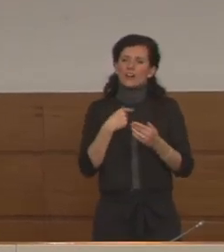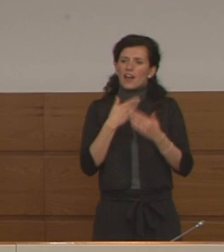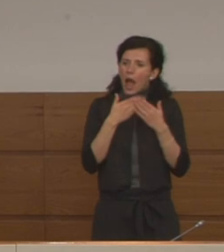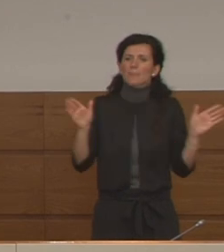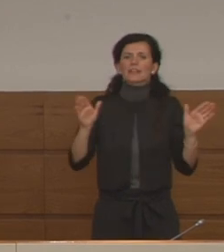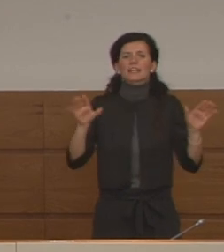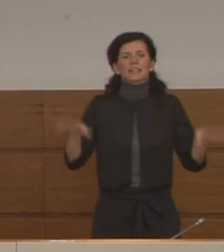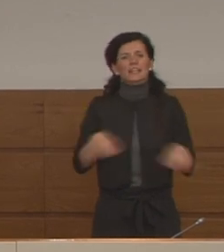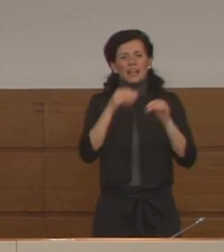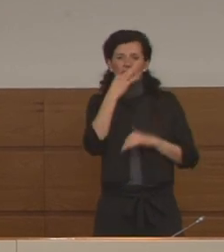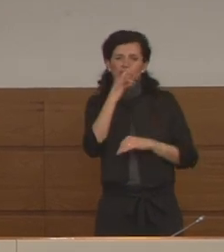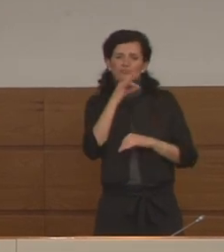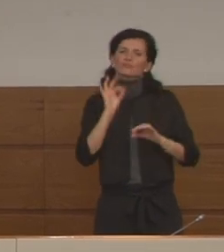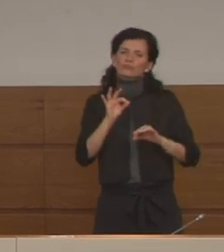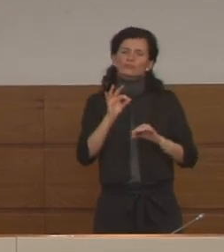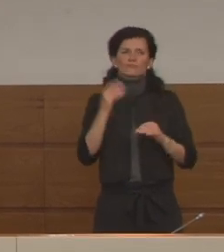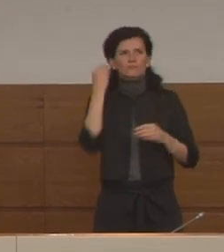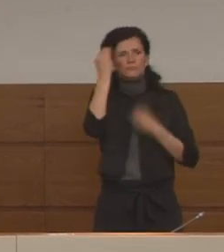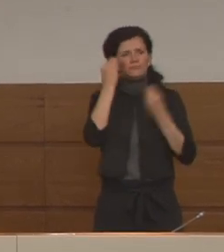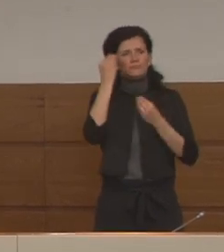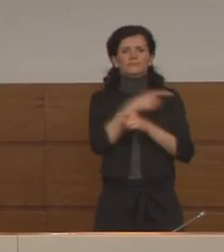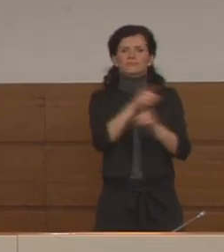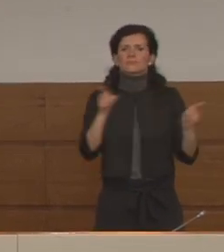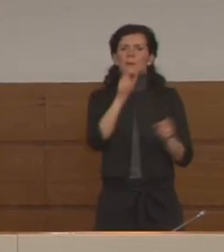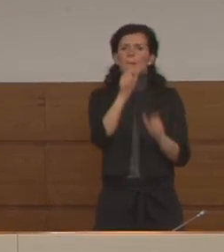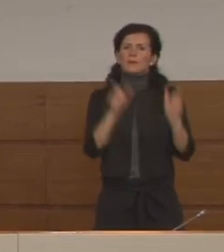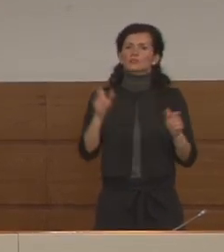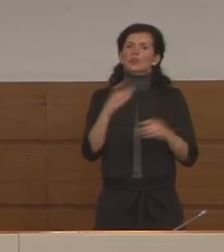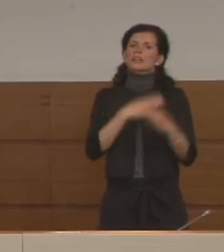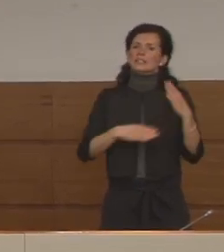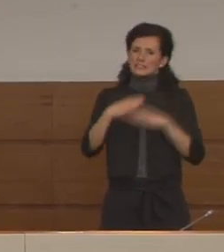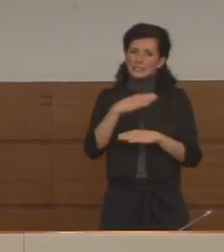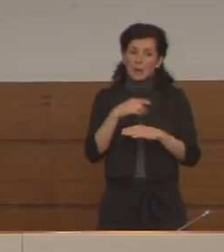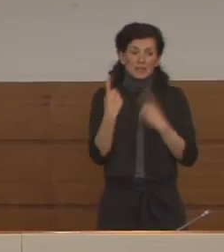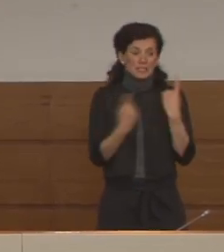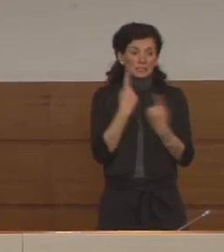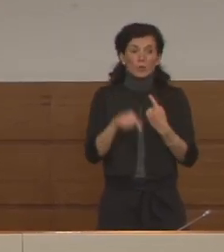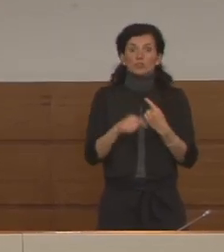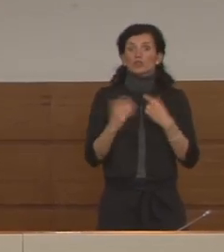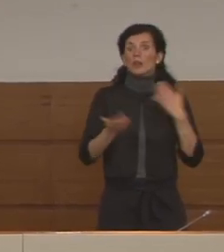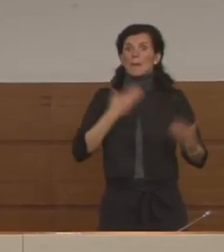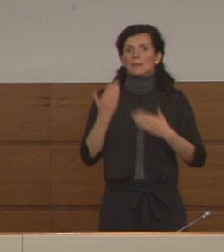tema che coinvolge la nostra società, le nostre famiglie. E quindi per noi è